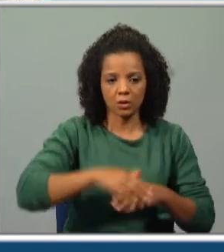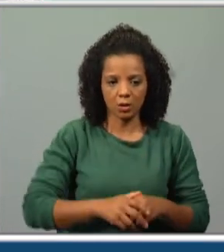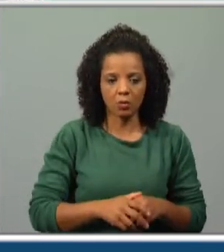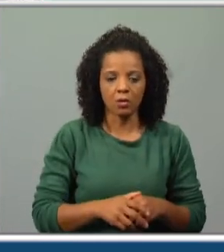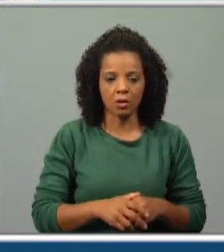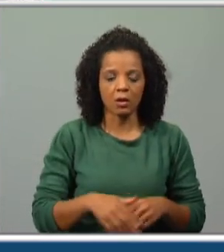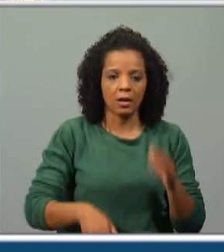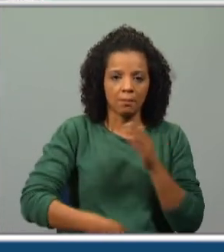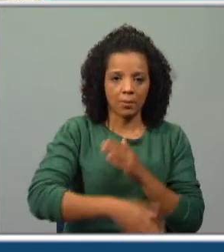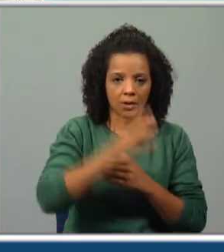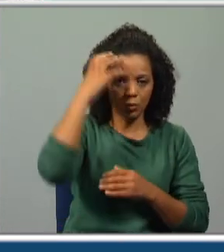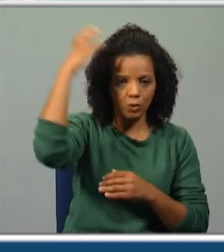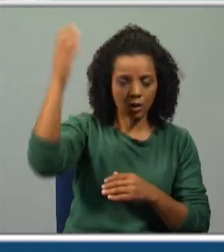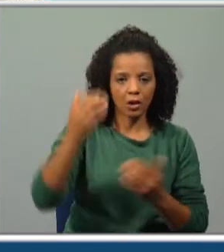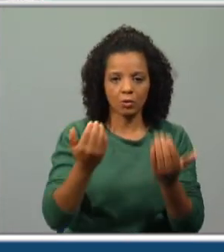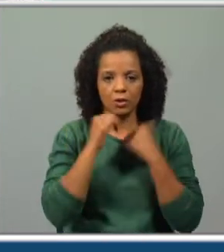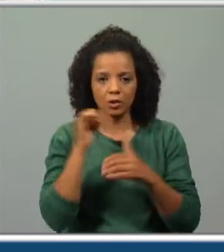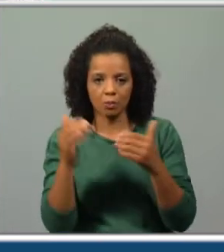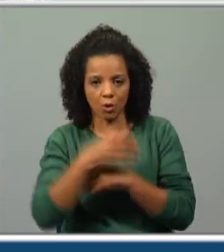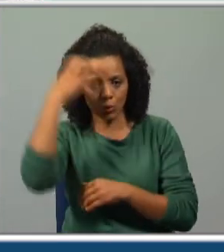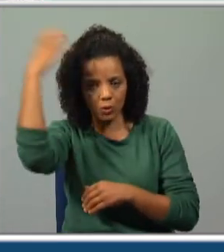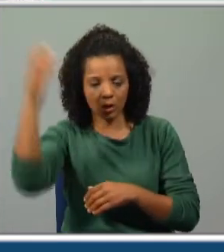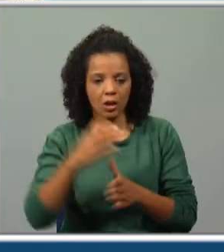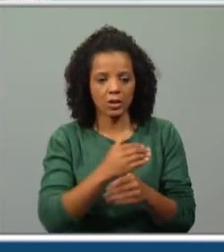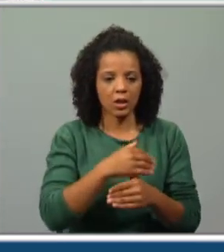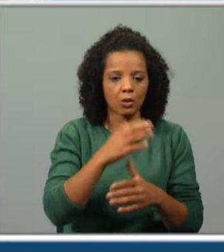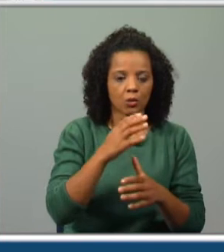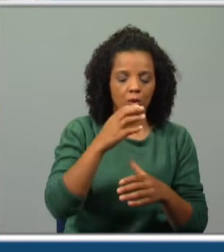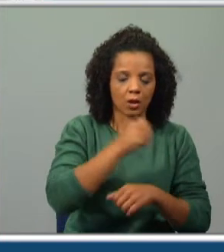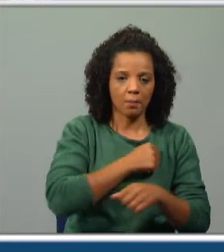a partir do rei e a notícia da morte do Rei o assalto ao palácio a troca dos 從國王和死亡的消息王宮強攻交換